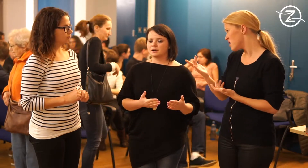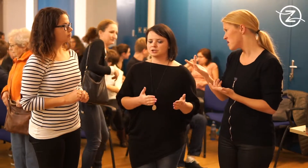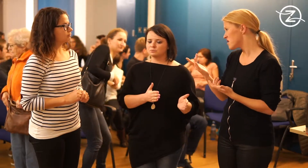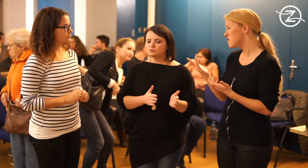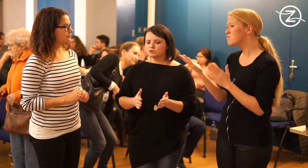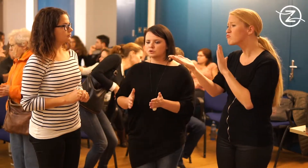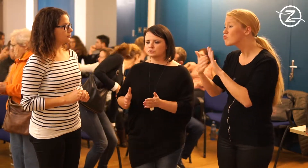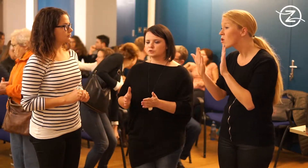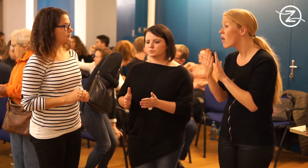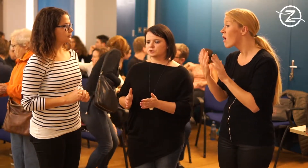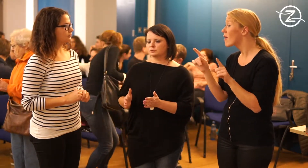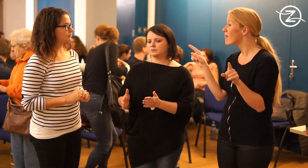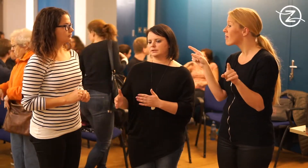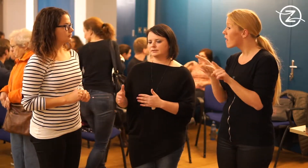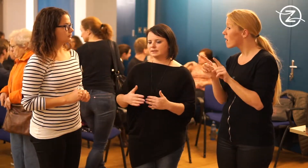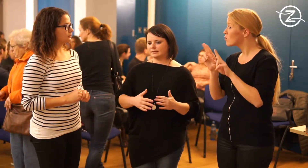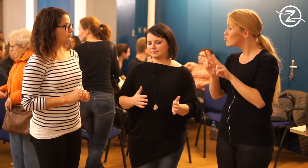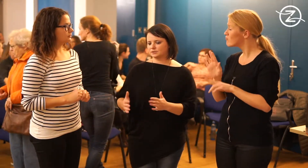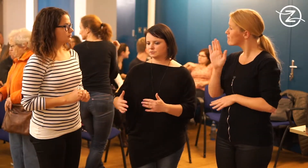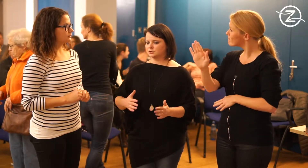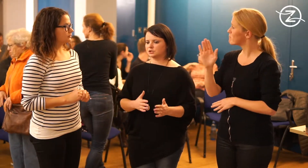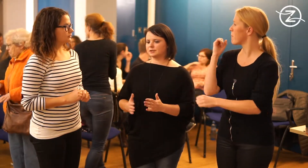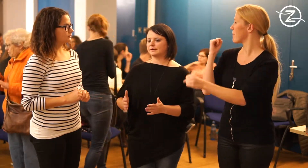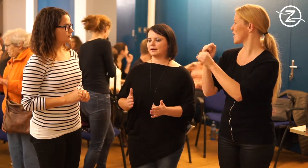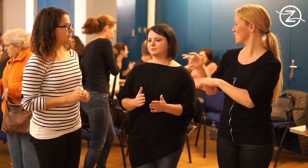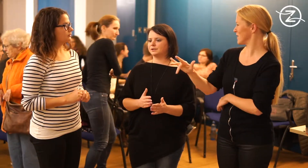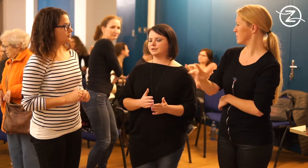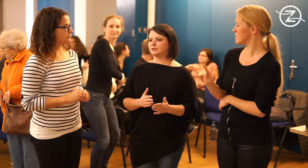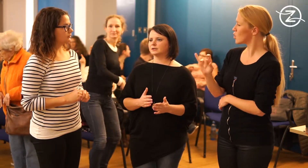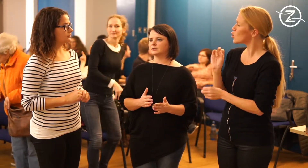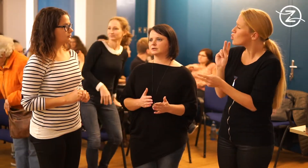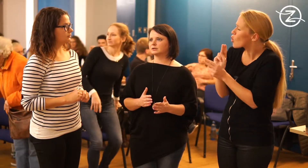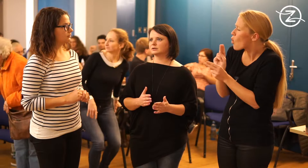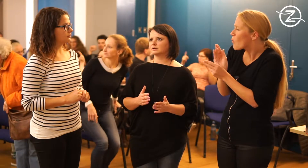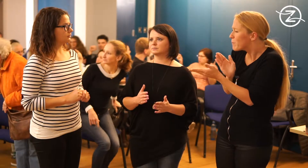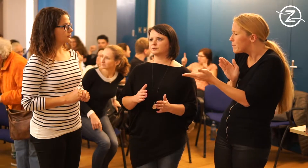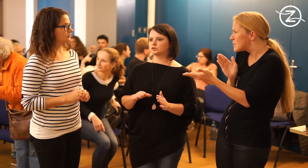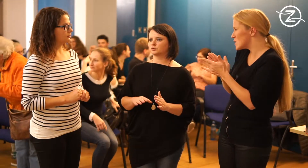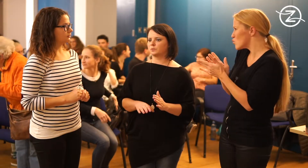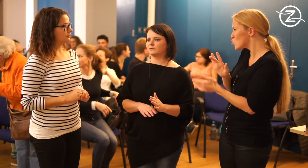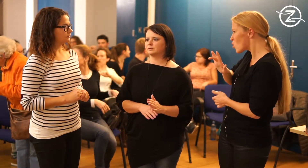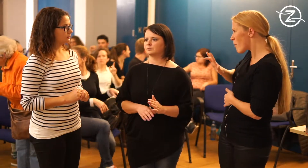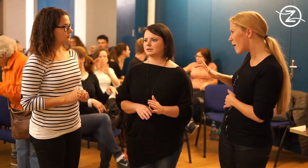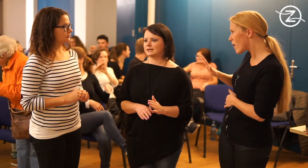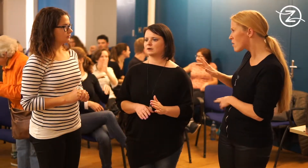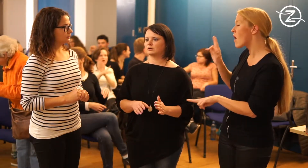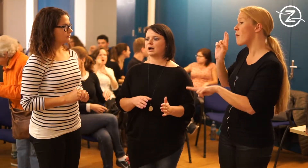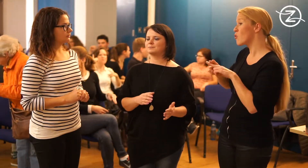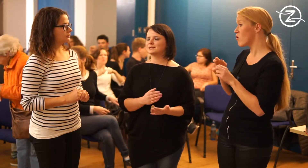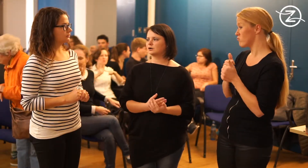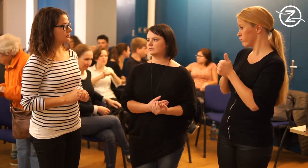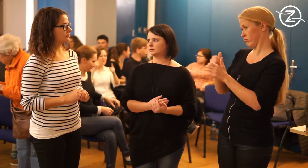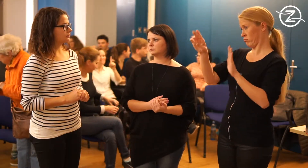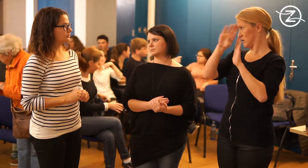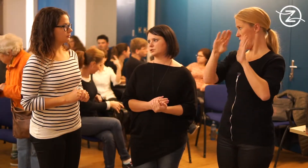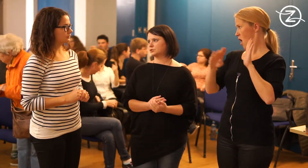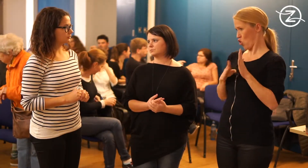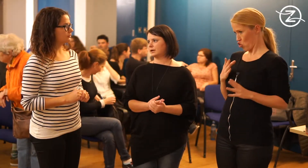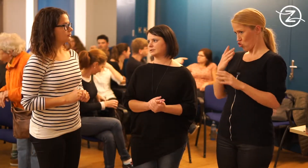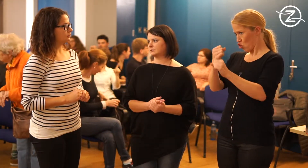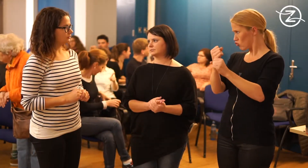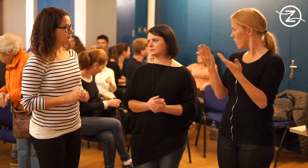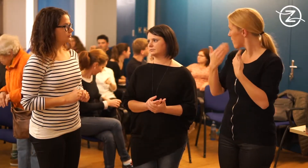Snažím se například také o to, aby bylo případné pracovní místo neslyšícímu přizpůsobeno